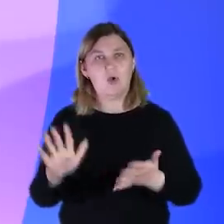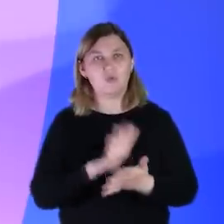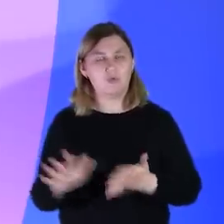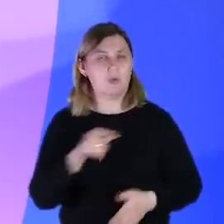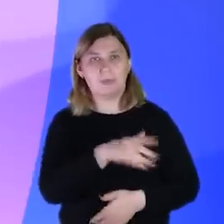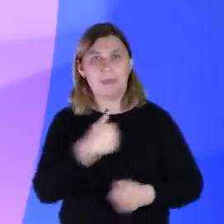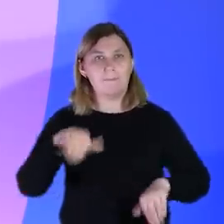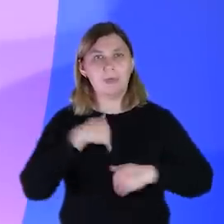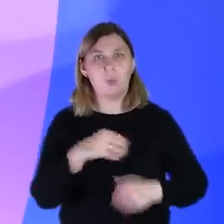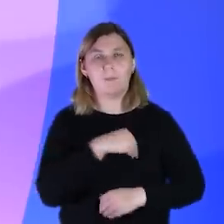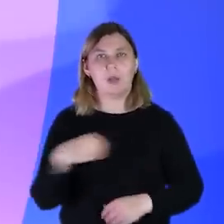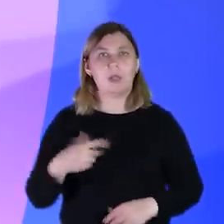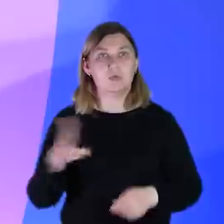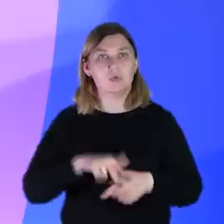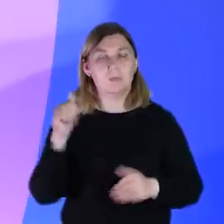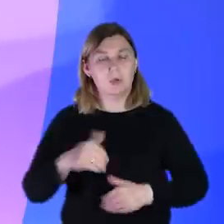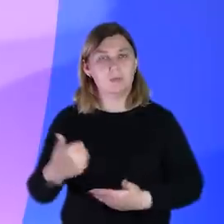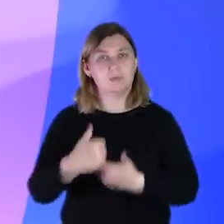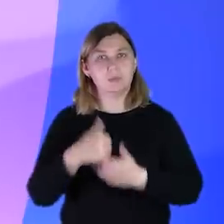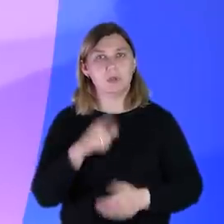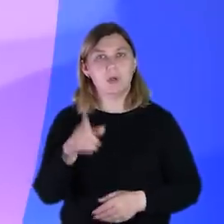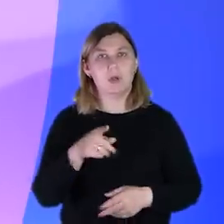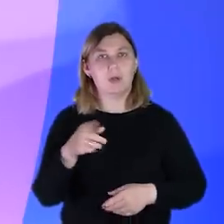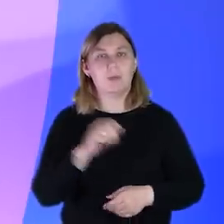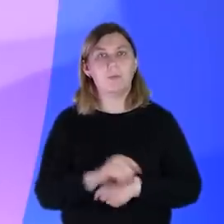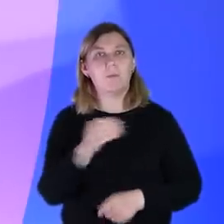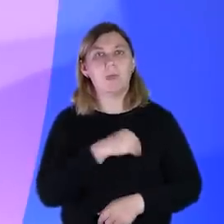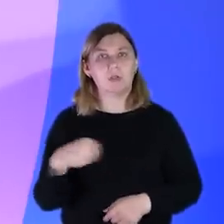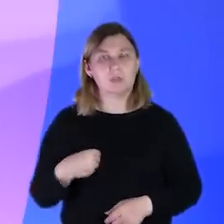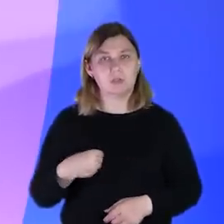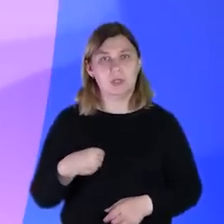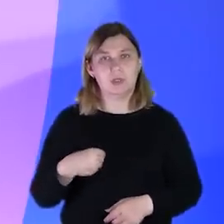Polaków, którzy mogliby nam sprzyjać. "Operacja polska", czyli eksterminacja